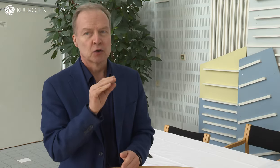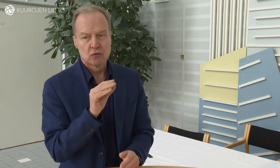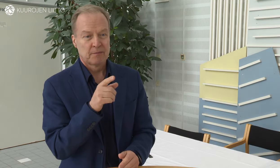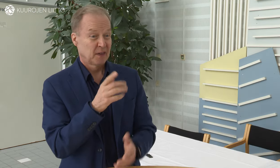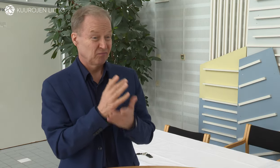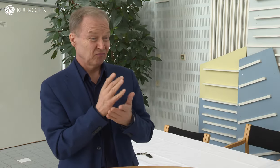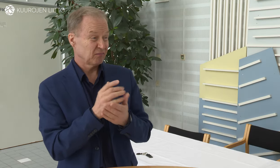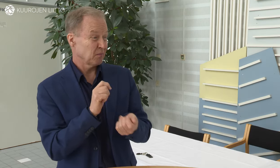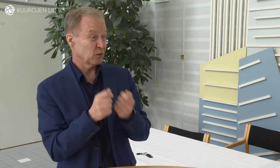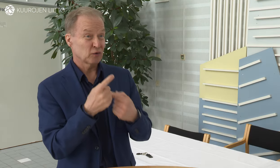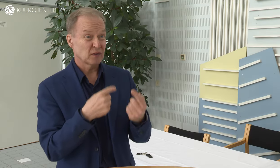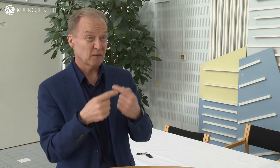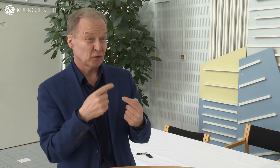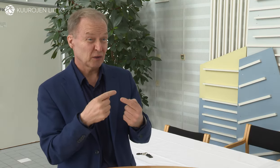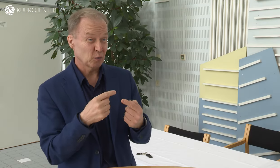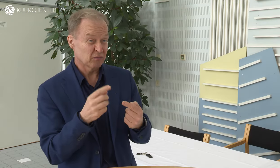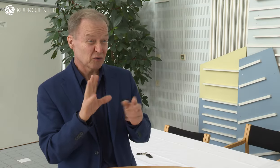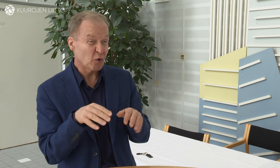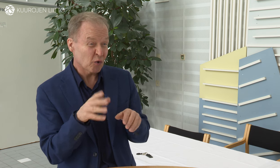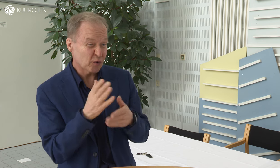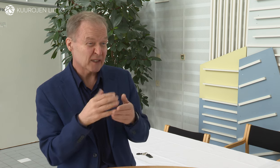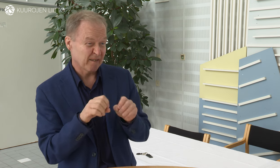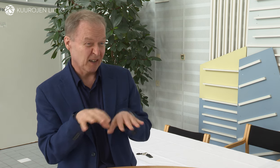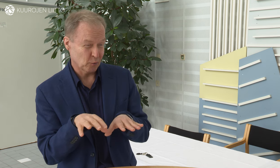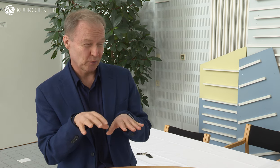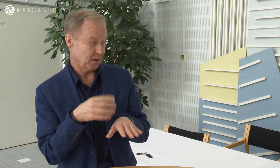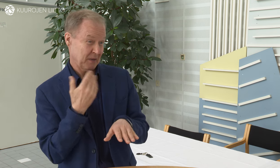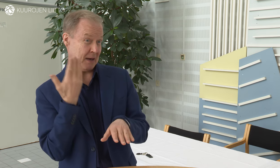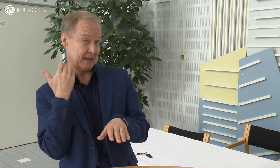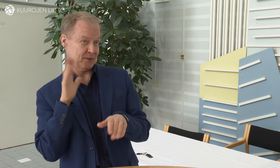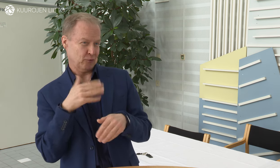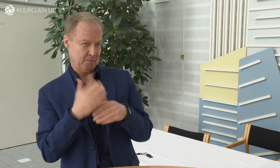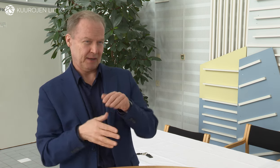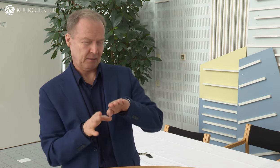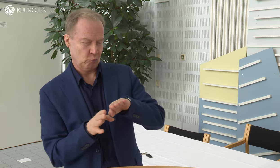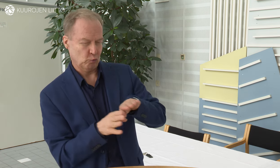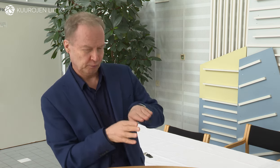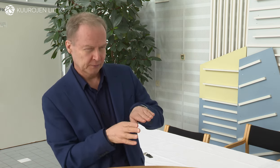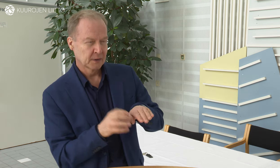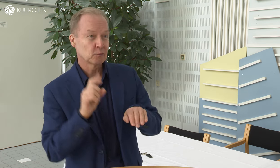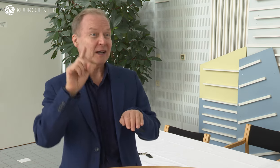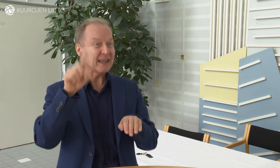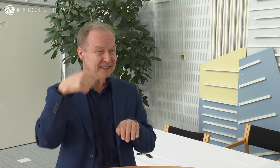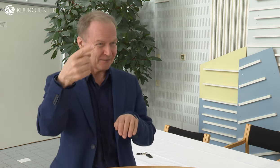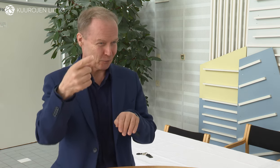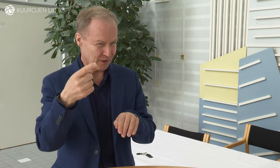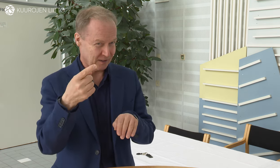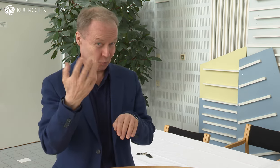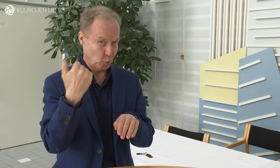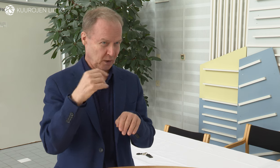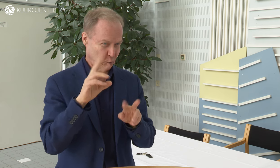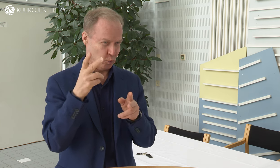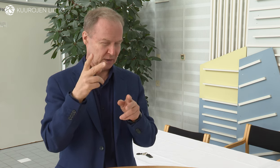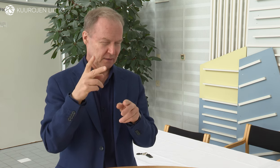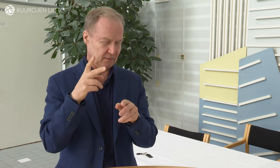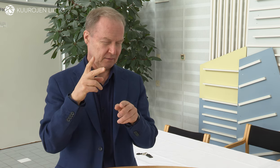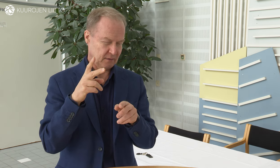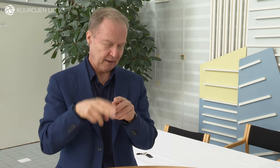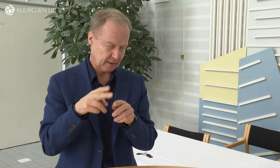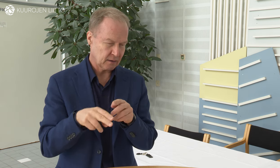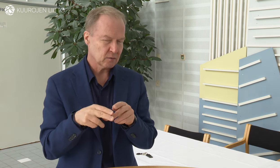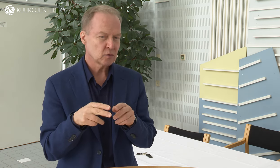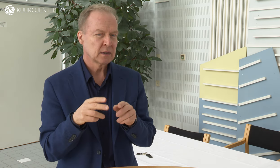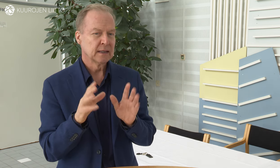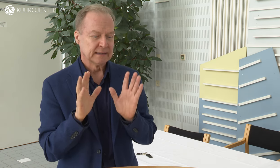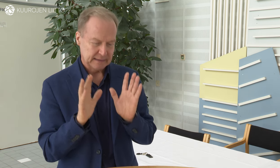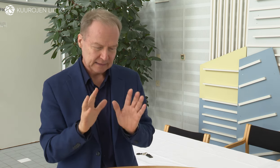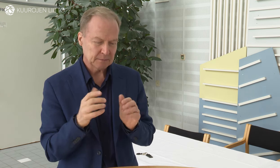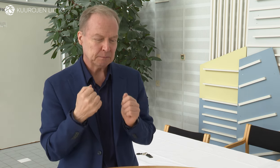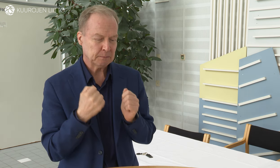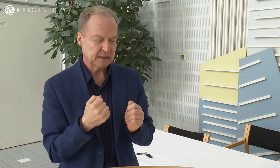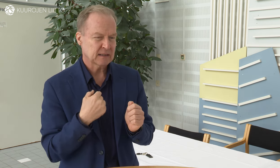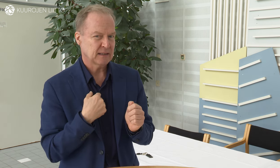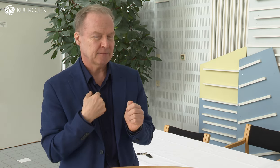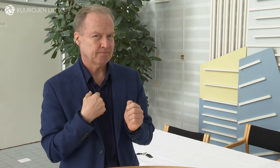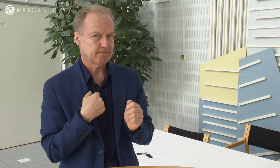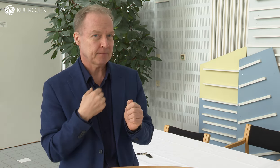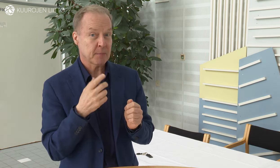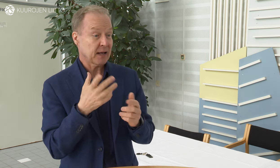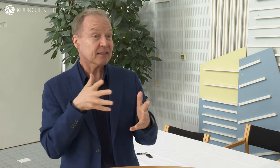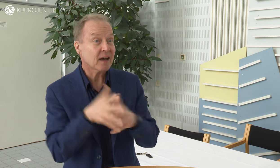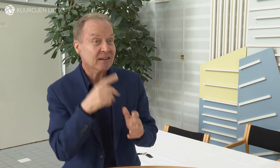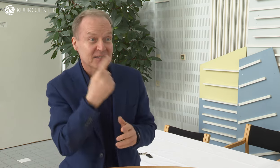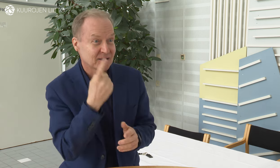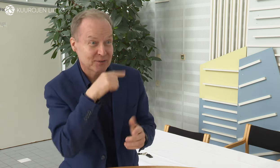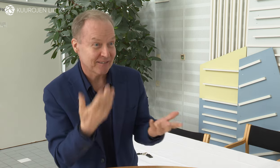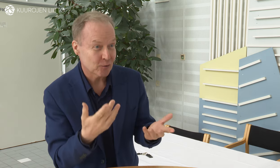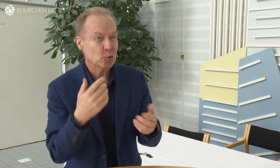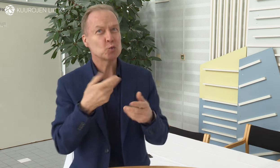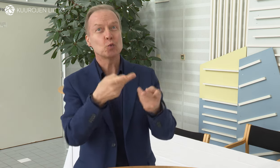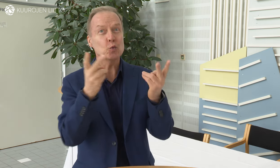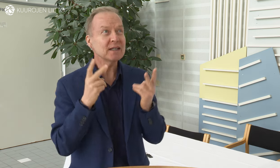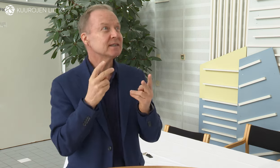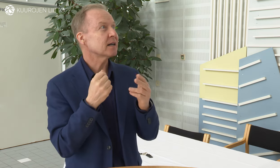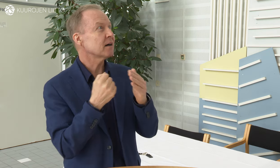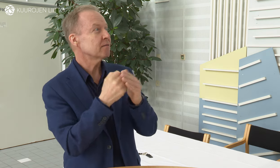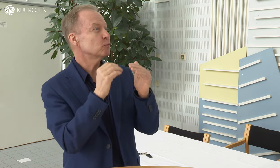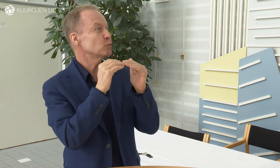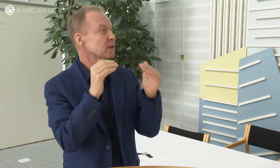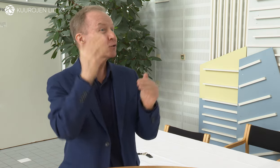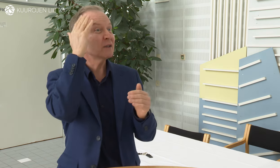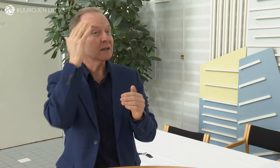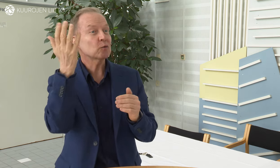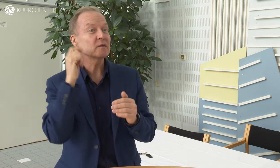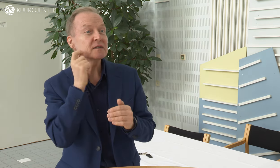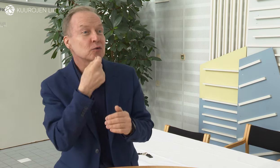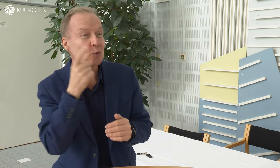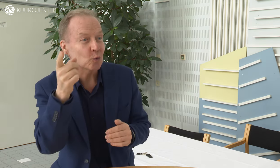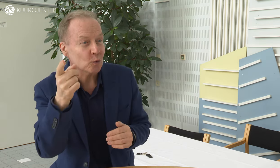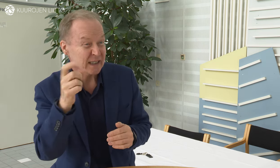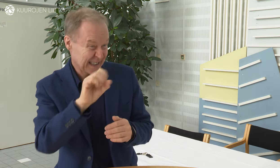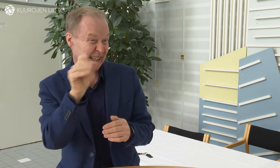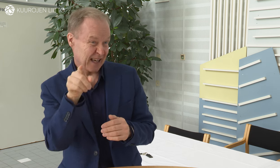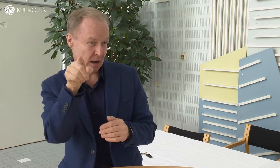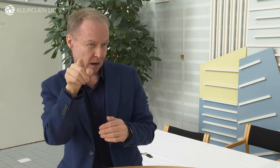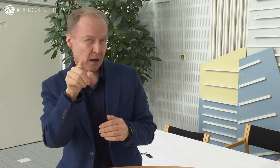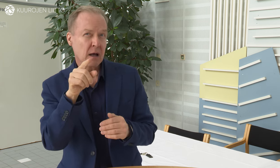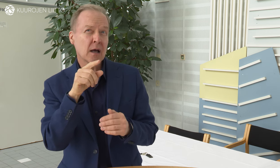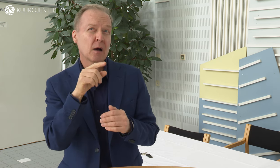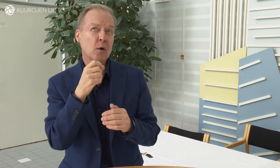Tilanteeseemme vaikuttavat juuri päättyneet muutosneuvottelut. Emme tiedä tulevaa tarkkaan, sillä saamme yleensä tietää avustuspäätökset vasta joulukuussa.